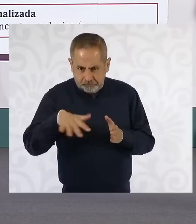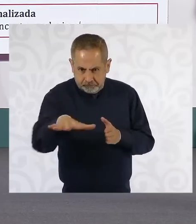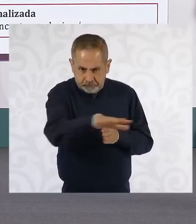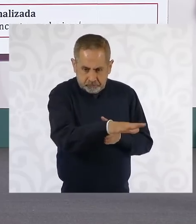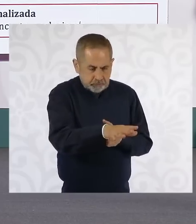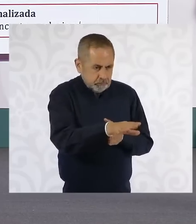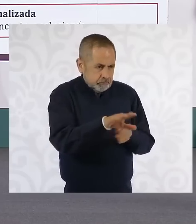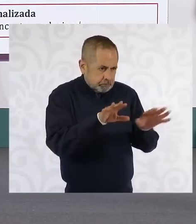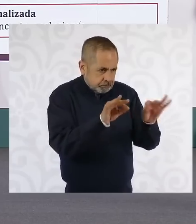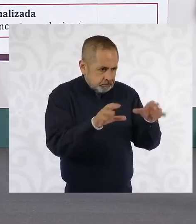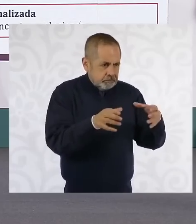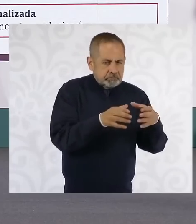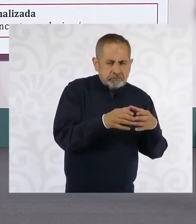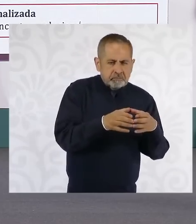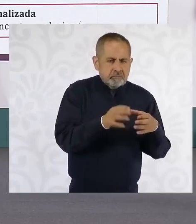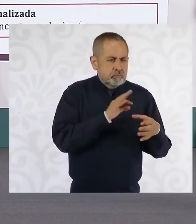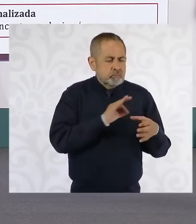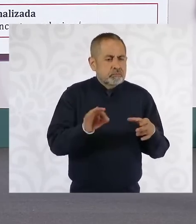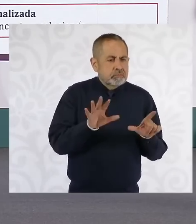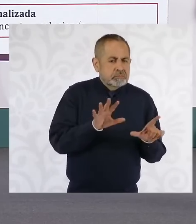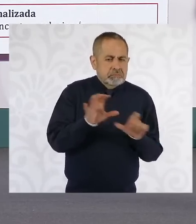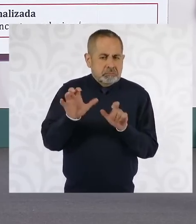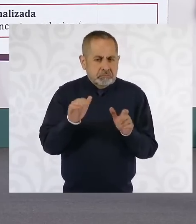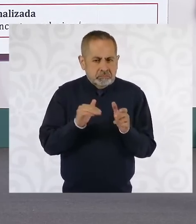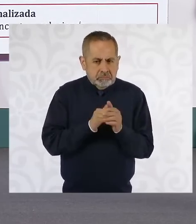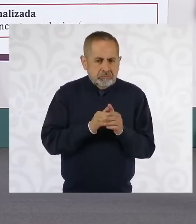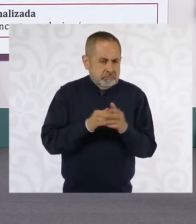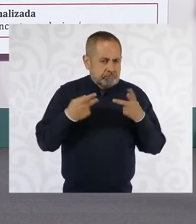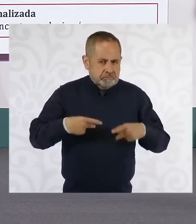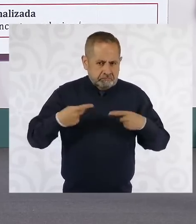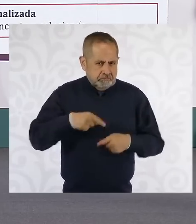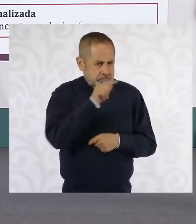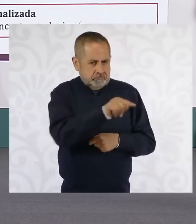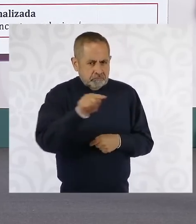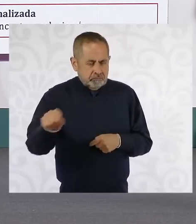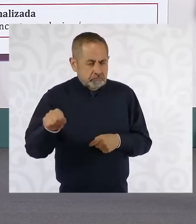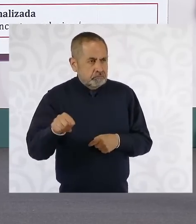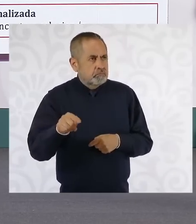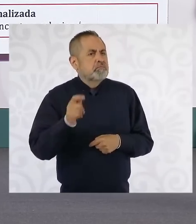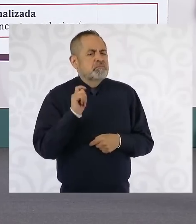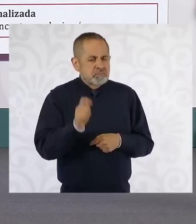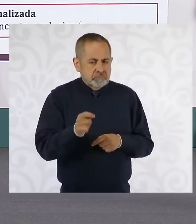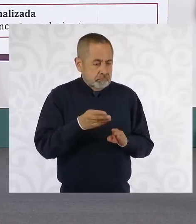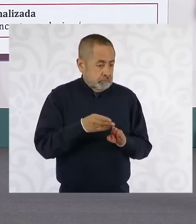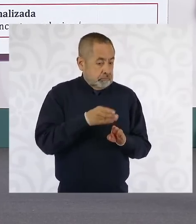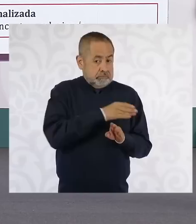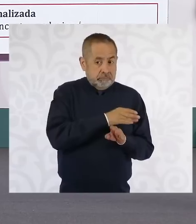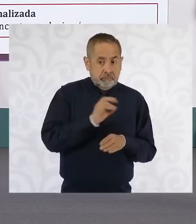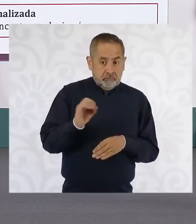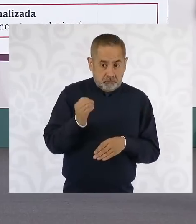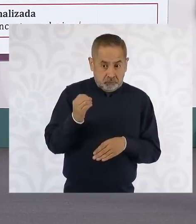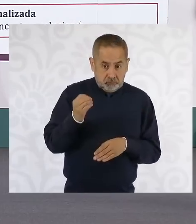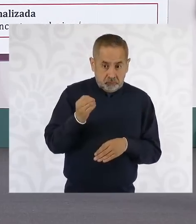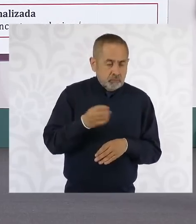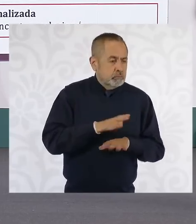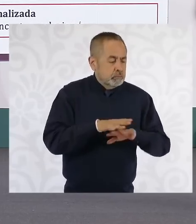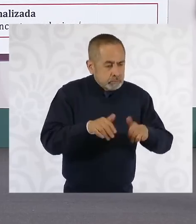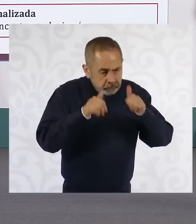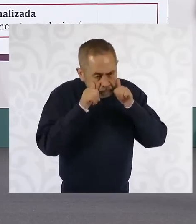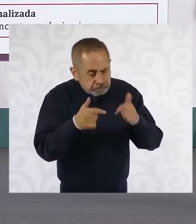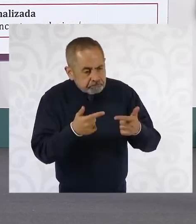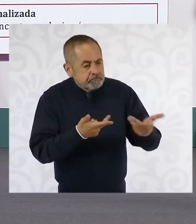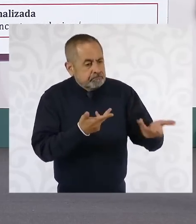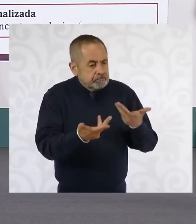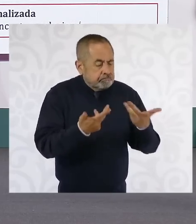orden de 700000 créditos que ya desde octubre de este año se están atendiendo en las delegaciones